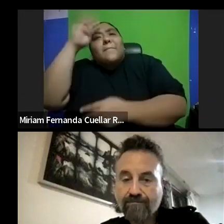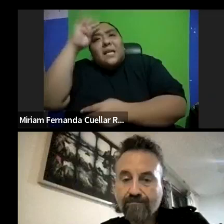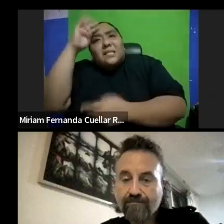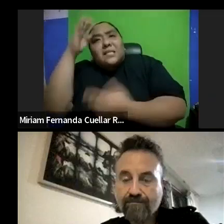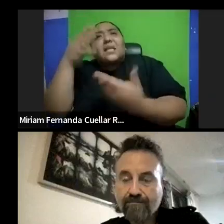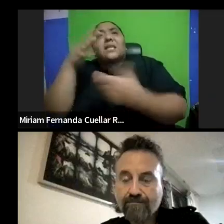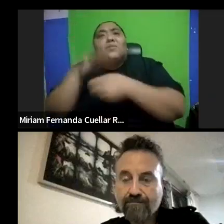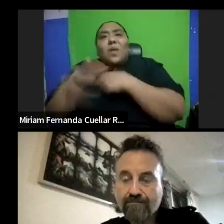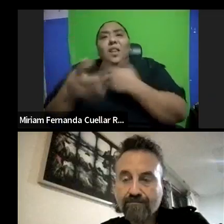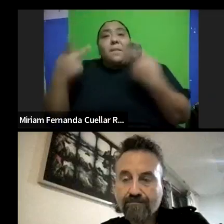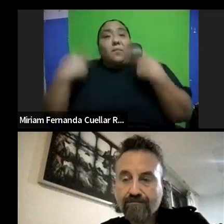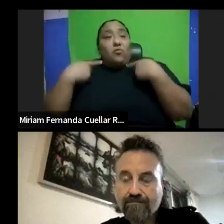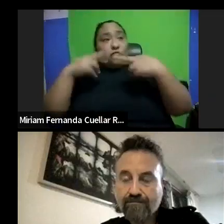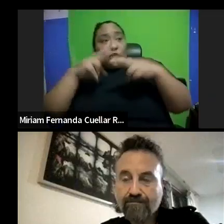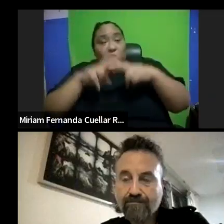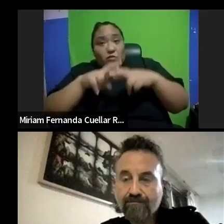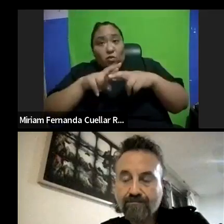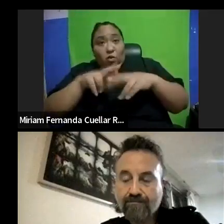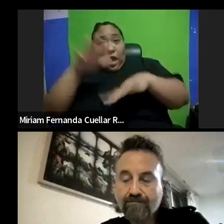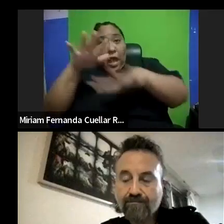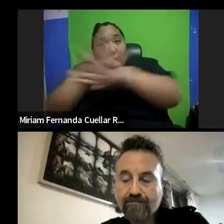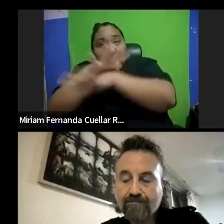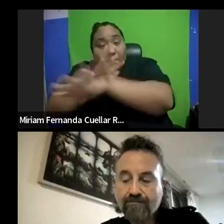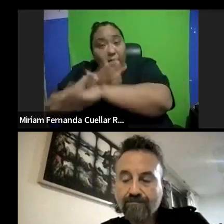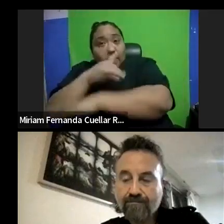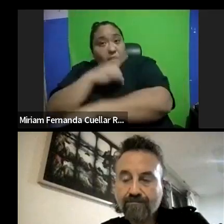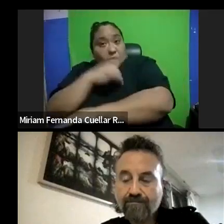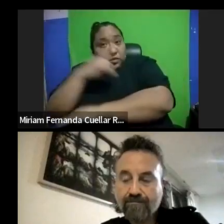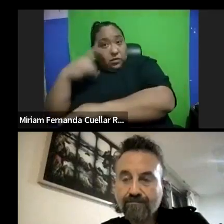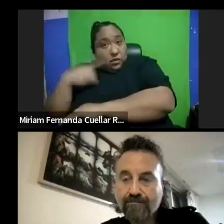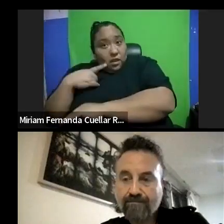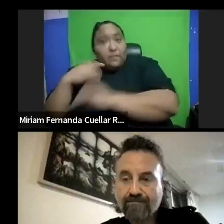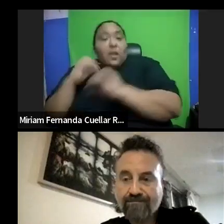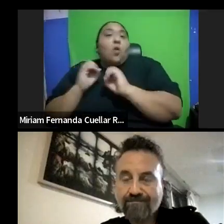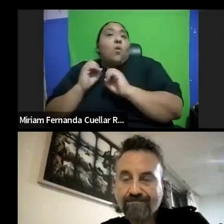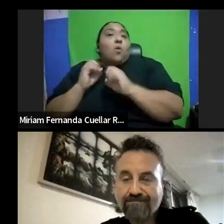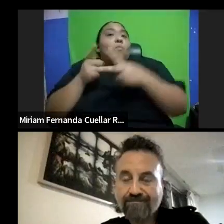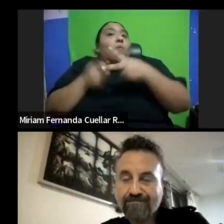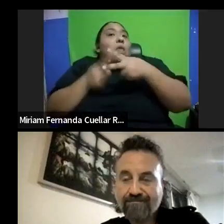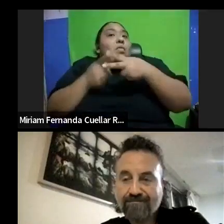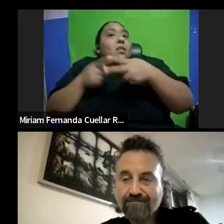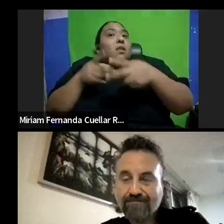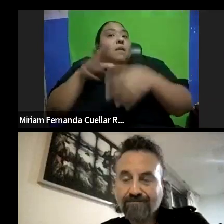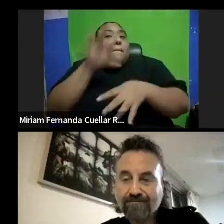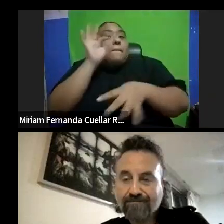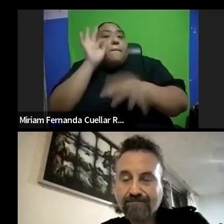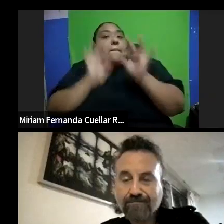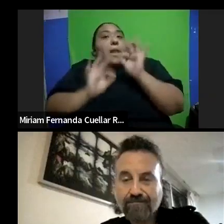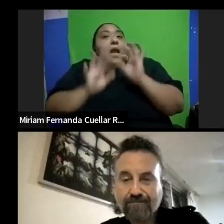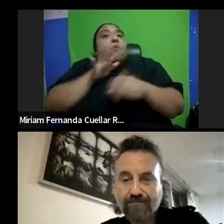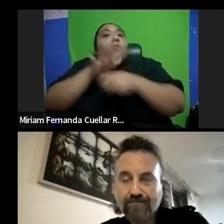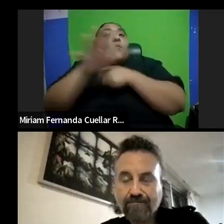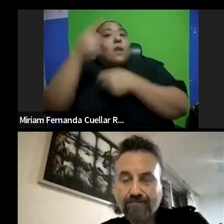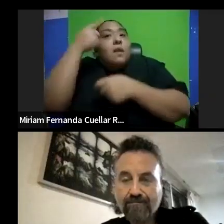olares, universitarios universitarios? O qué piensas tú qué piensas tú Él, el profesor es el que tiene que cambiar cambiar, o cuáles son las matemáticas que